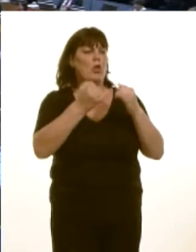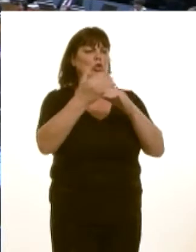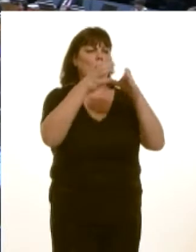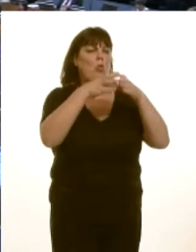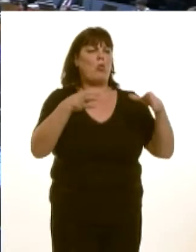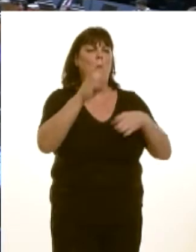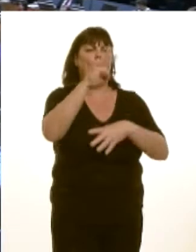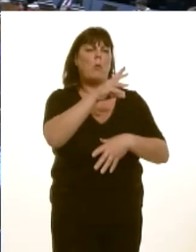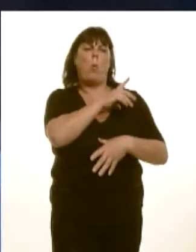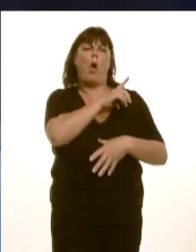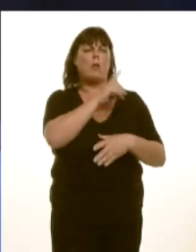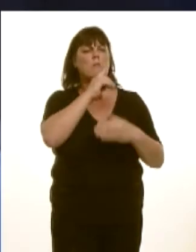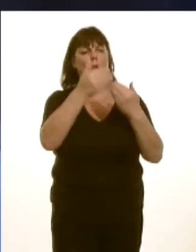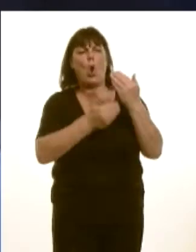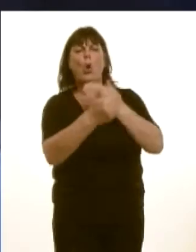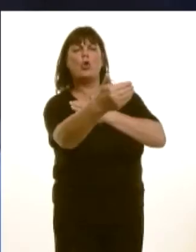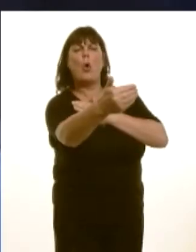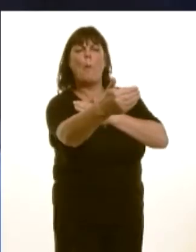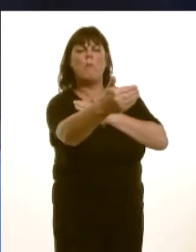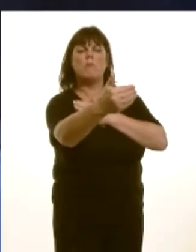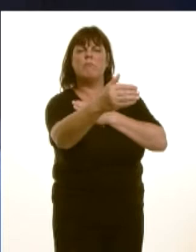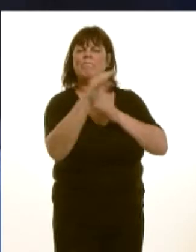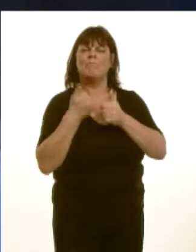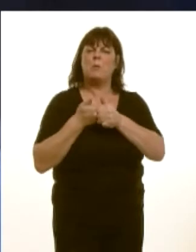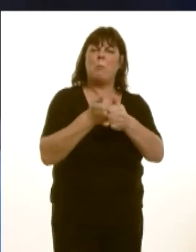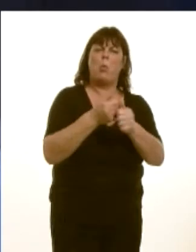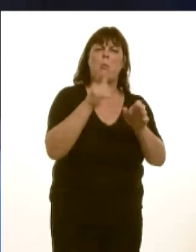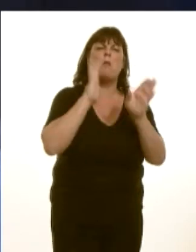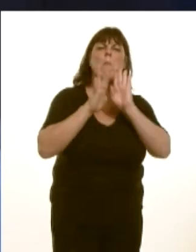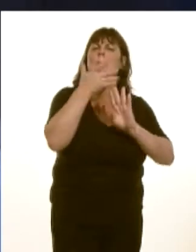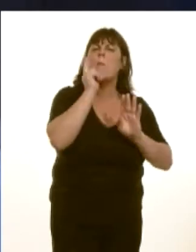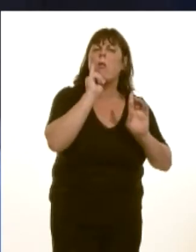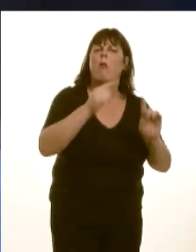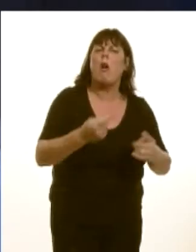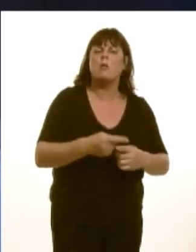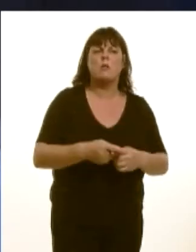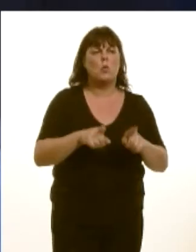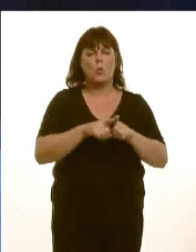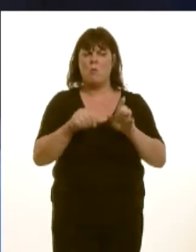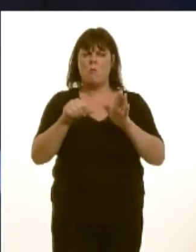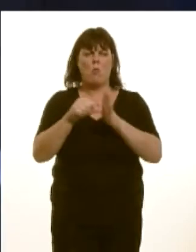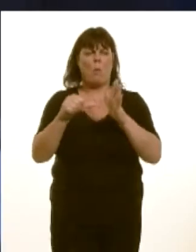In fact, the scheme is not accessible to many of those young people due to double-funding issues with UK Government schemes.